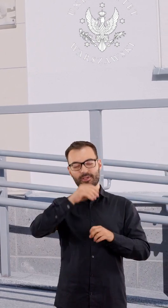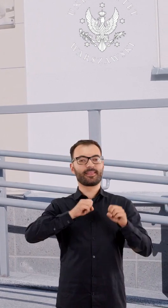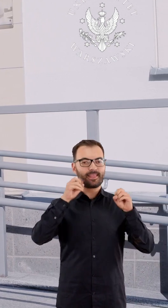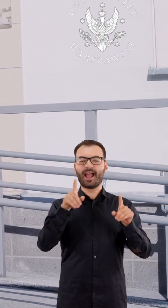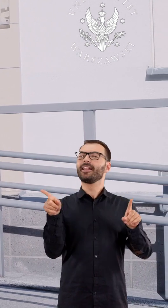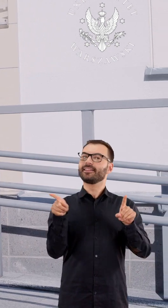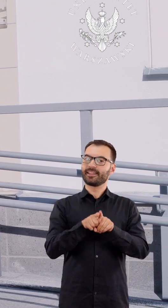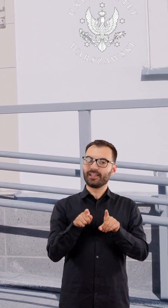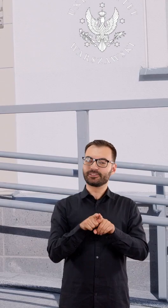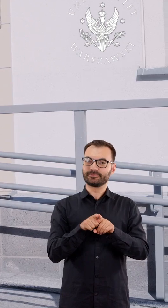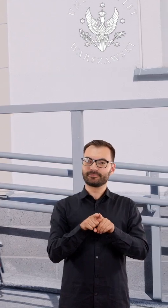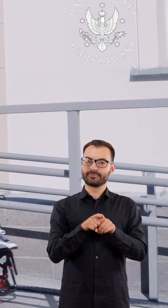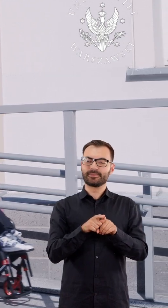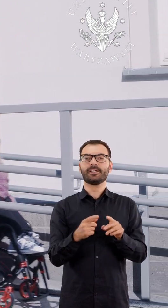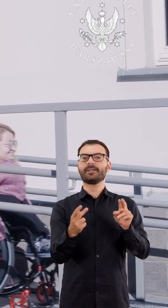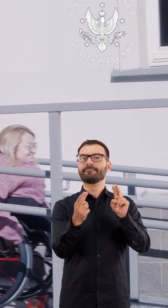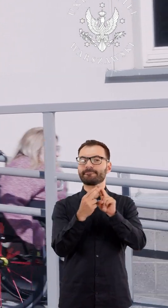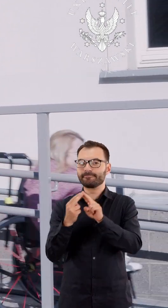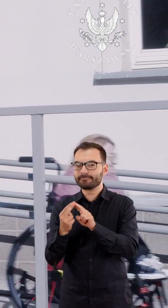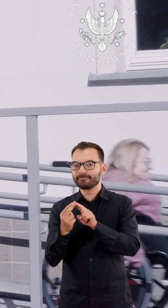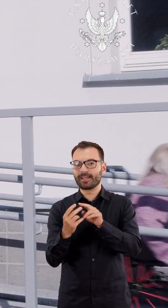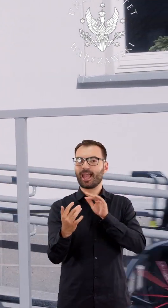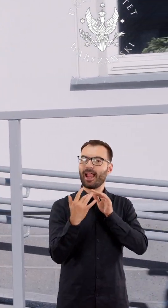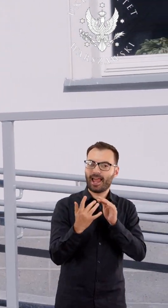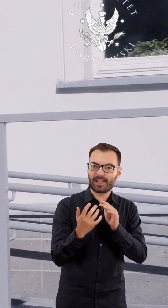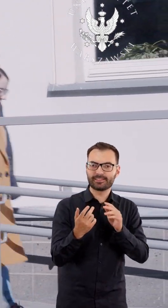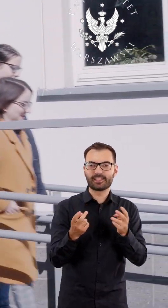ale także zawiązywanie się relacji i powstawanie grup,